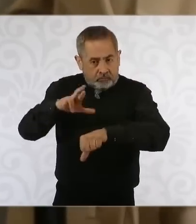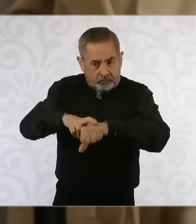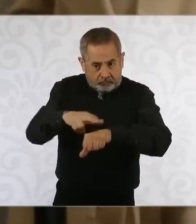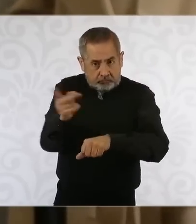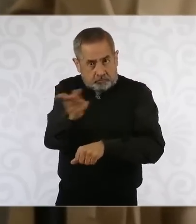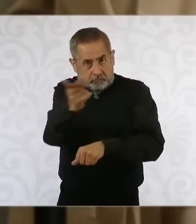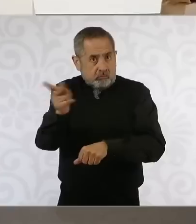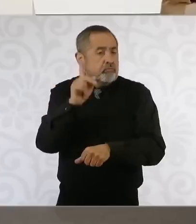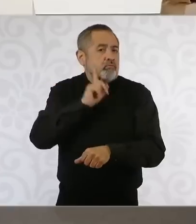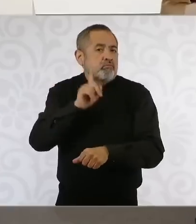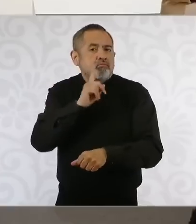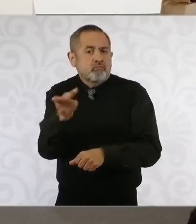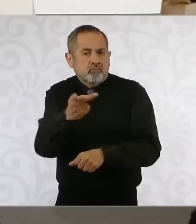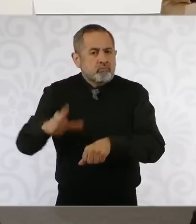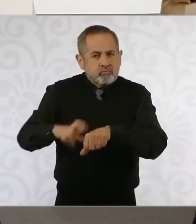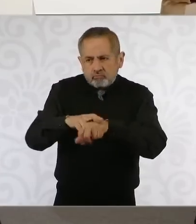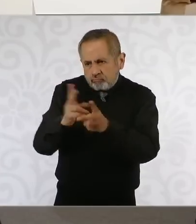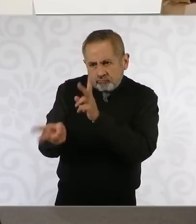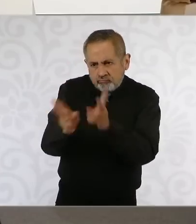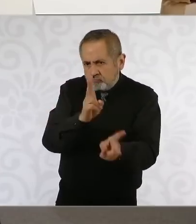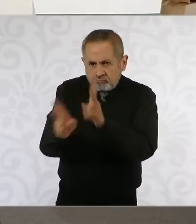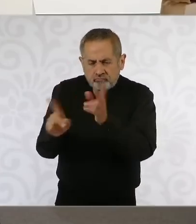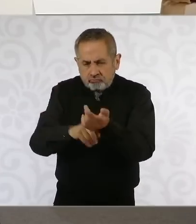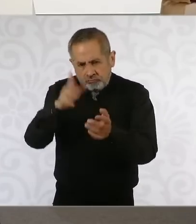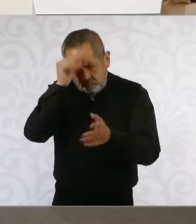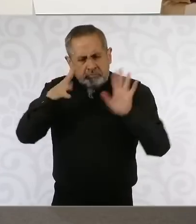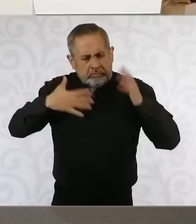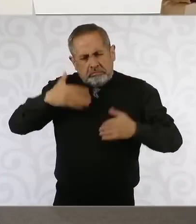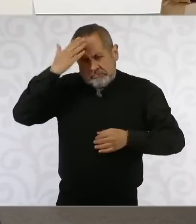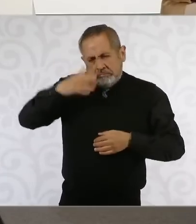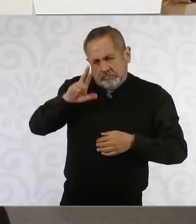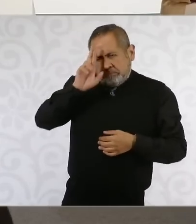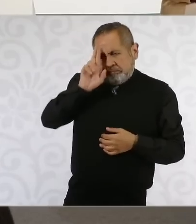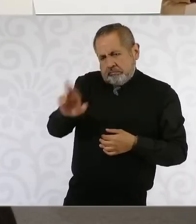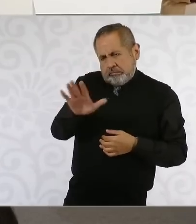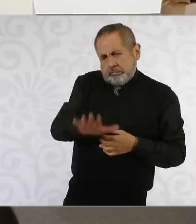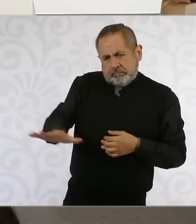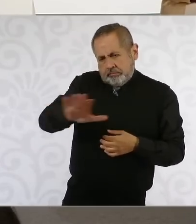Qué espera Qué espera sobre esto Claro respetando entiendo la autonomía del Estado pero entendiendo